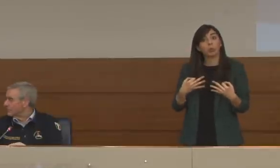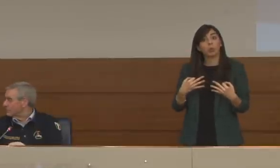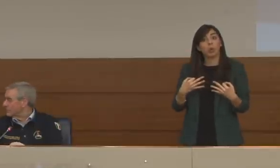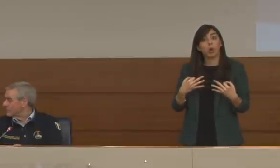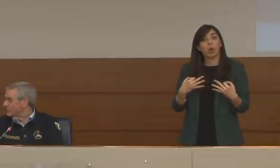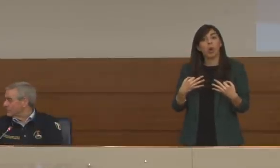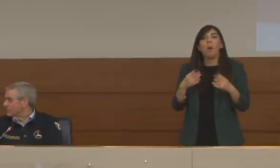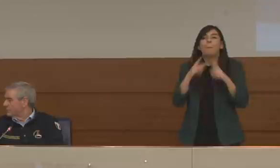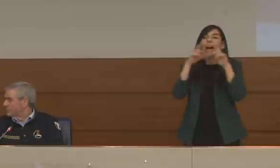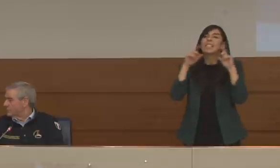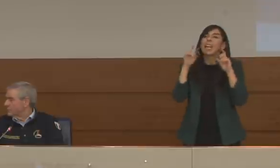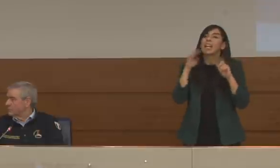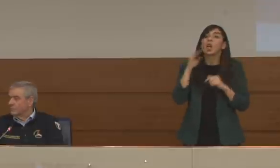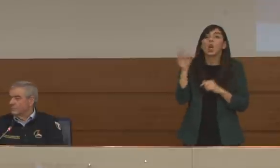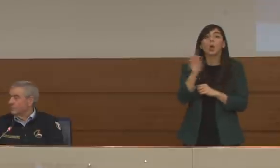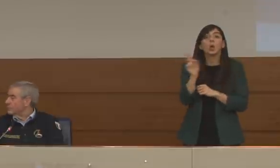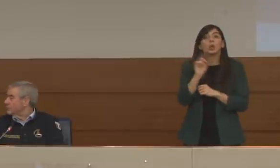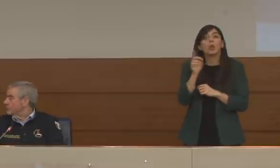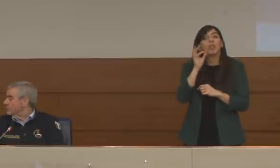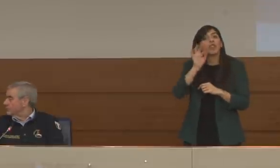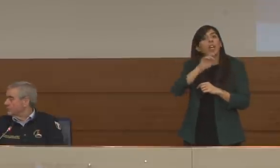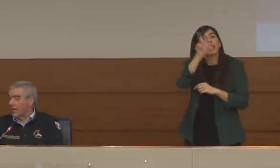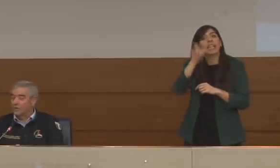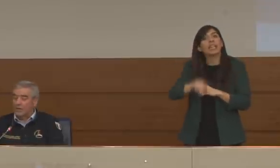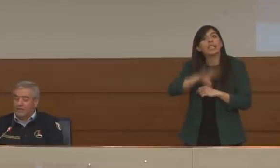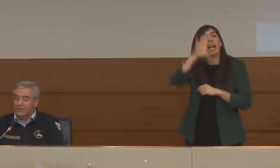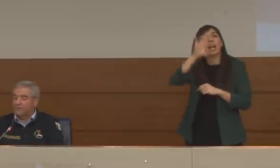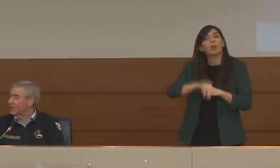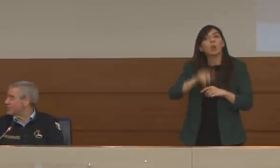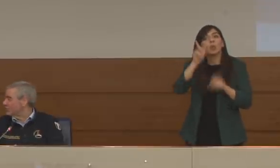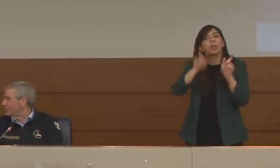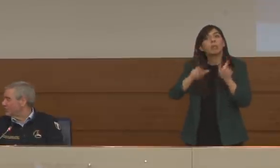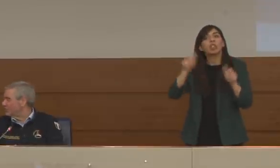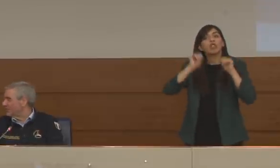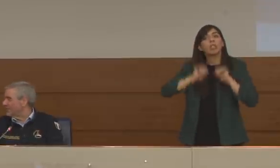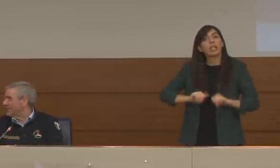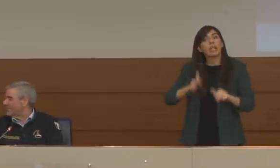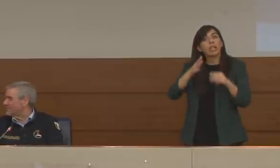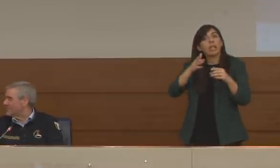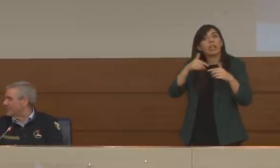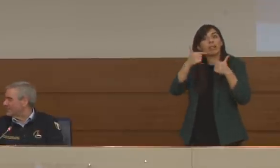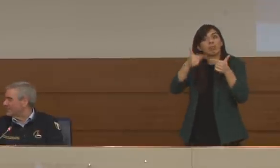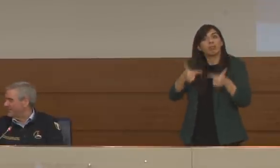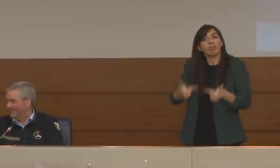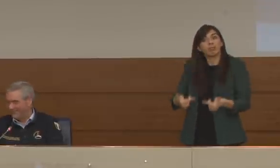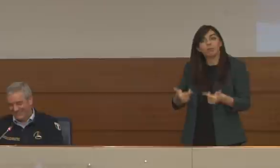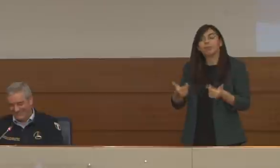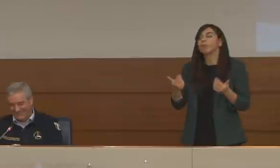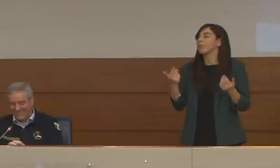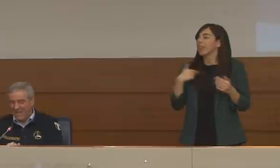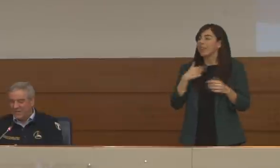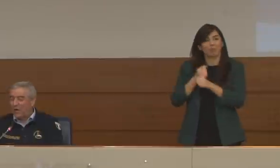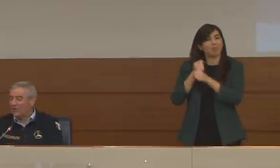siano abbastanza mascherine ancora per tutti? Allora io lascio parlare... Immaginavo.